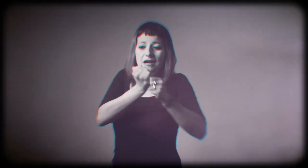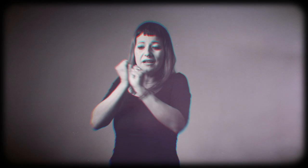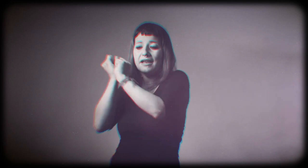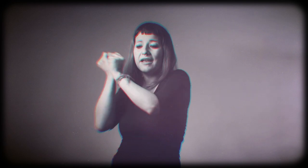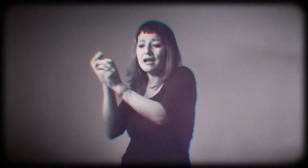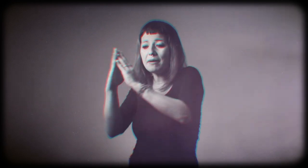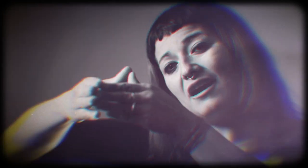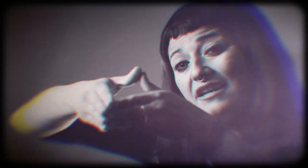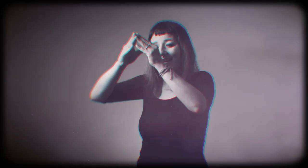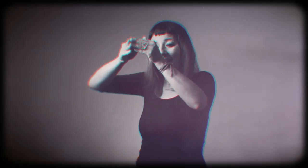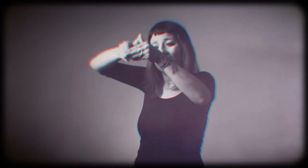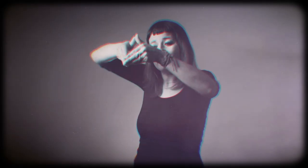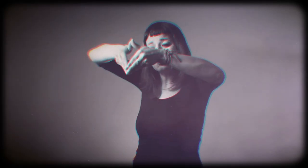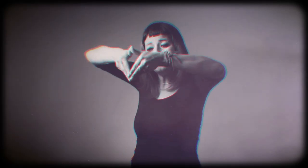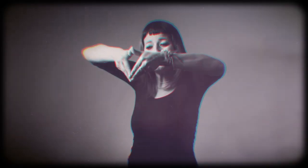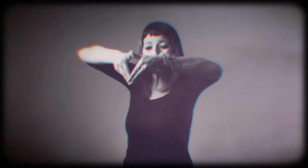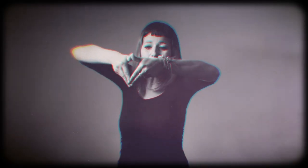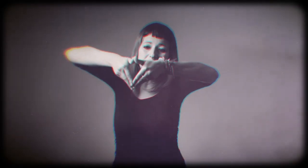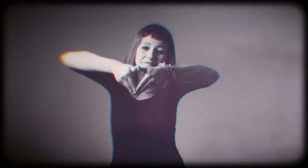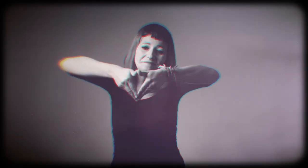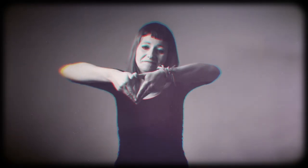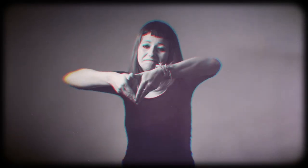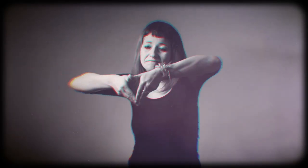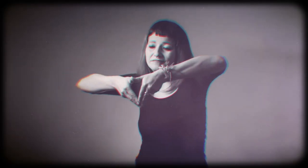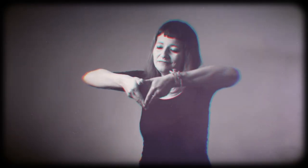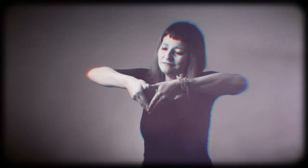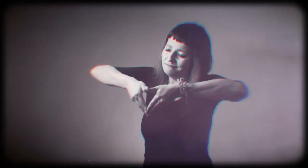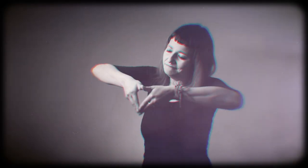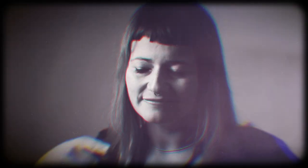que navegan hacia el sur.